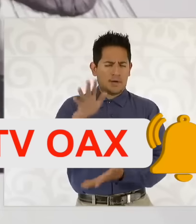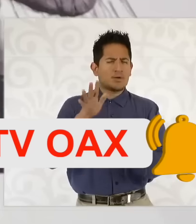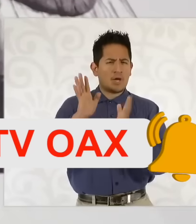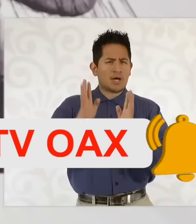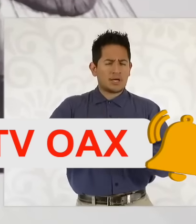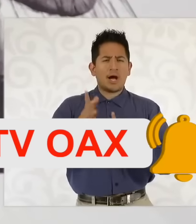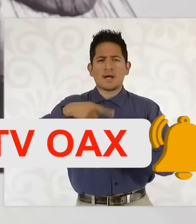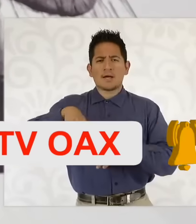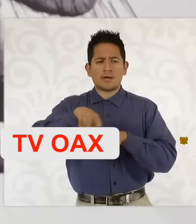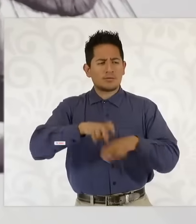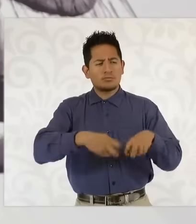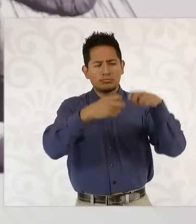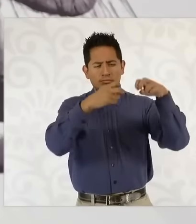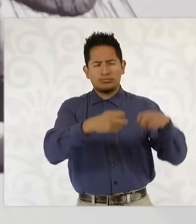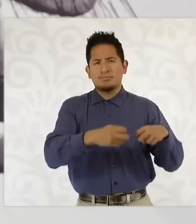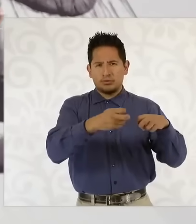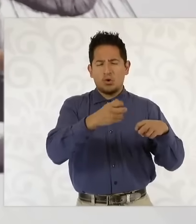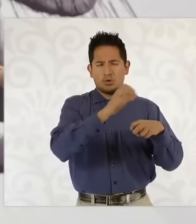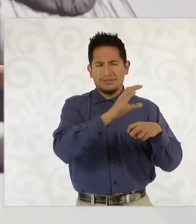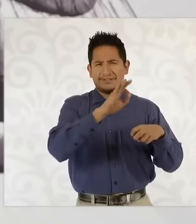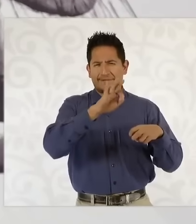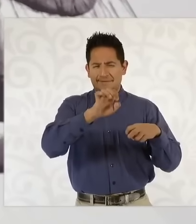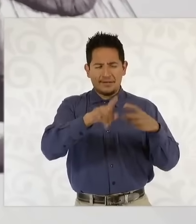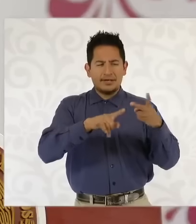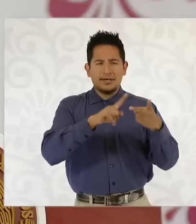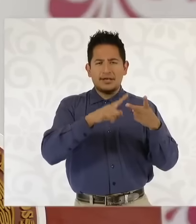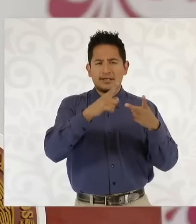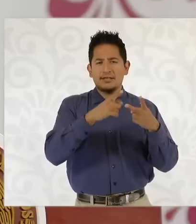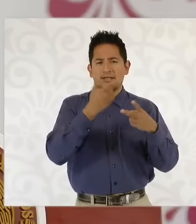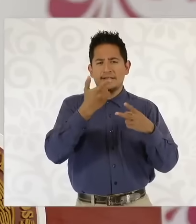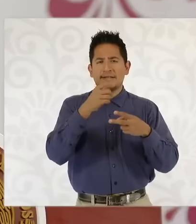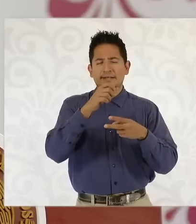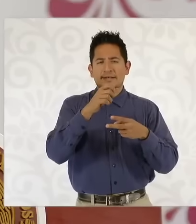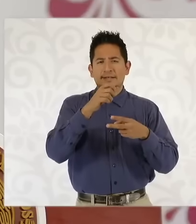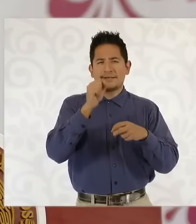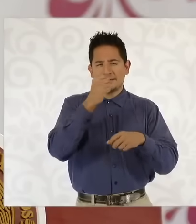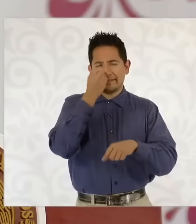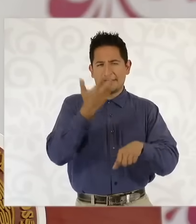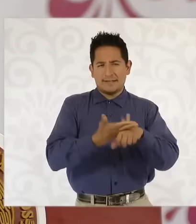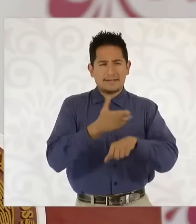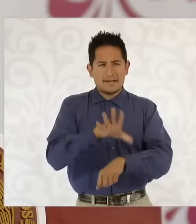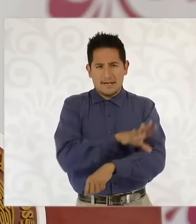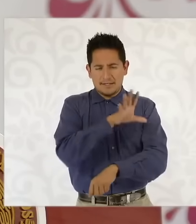Energía y con CFE, principalmente Secretaría de Energía, para ver a qué esquema cambia. Se quedó